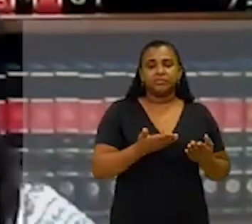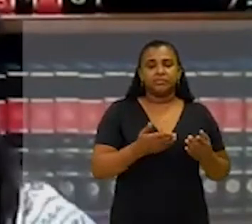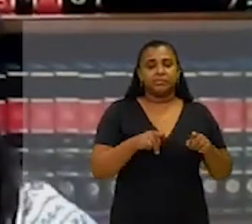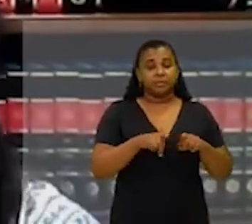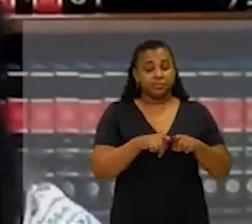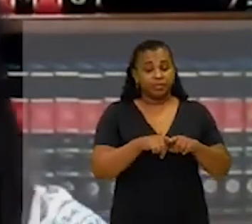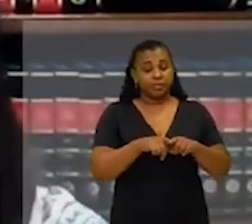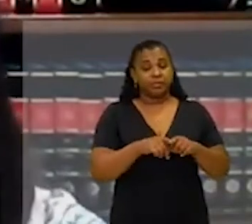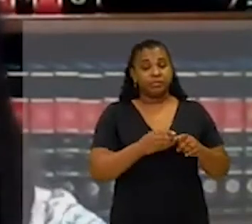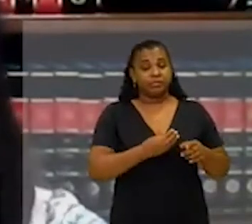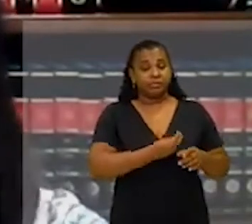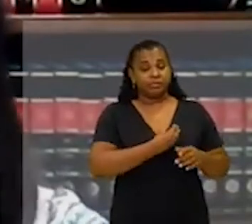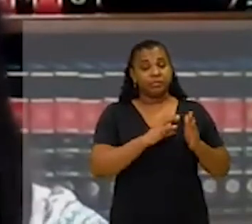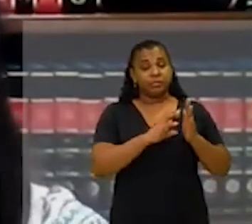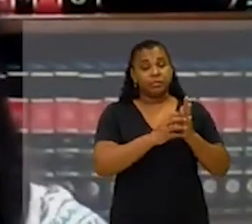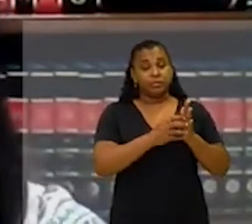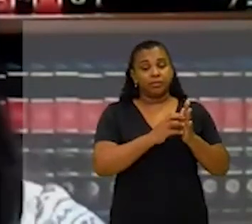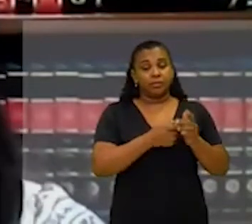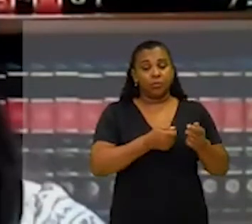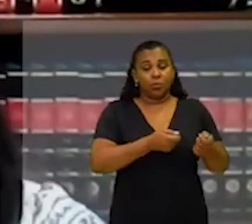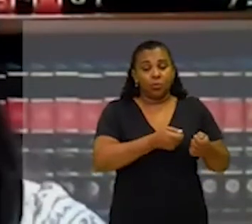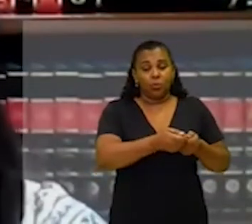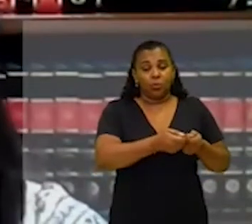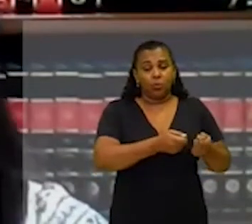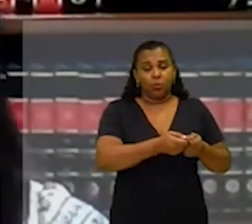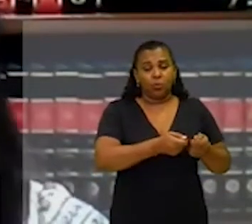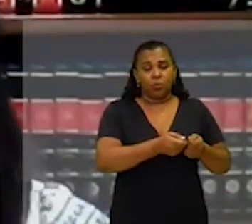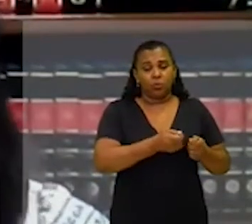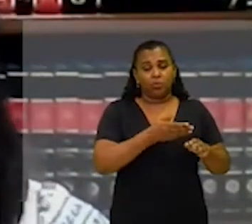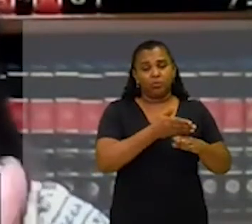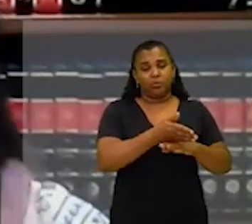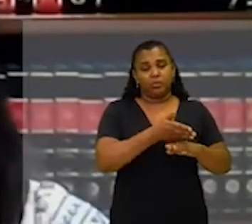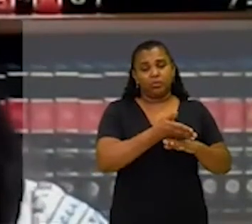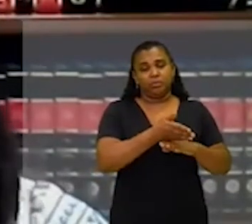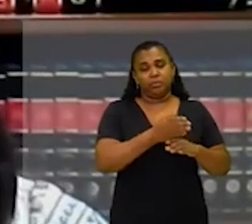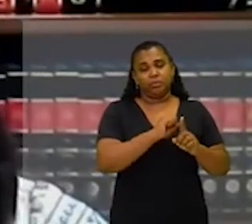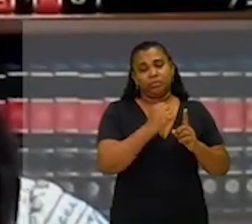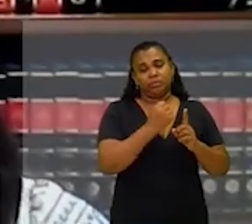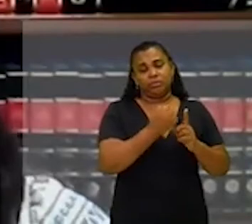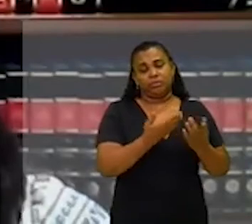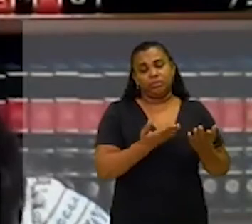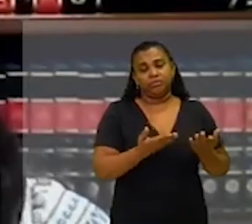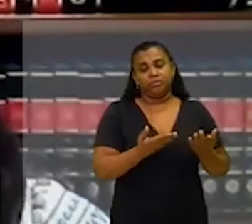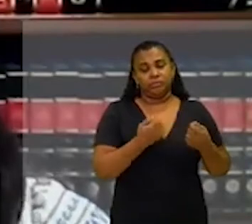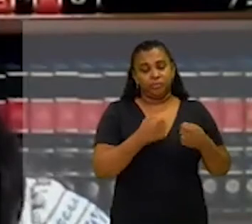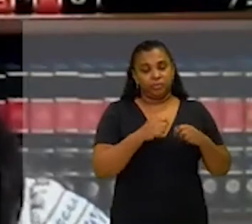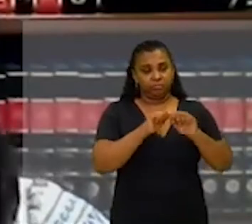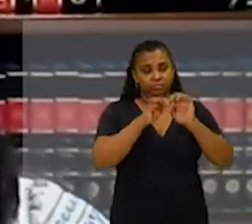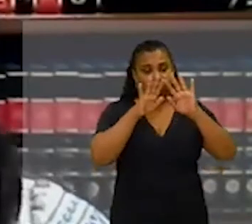área de controle excessivo a participação social eu preciso deixar muito claro e eu